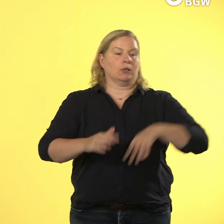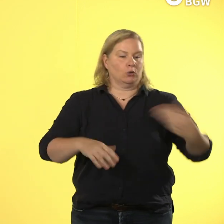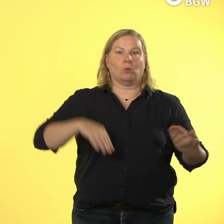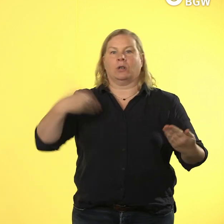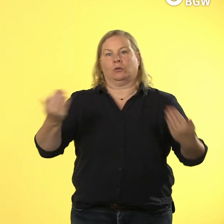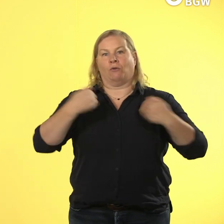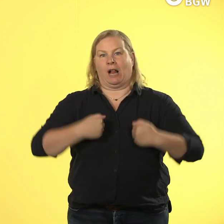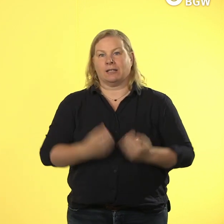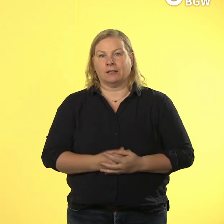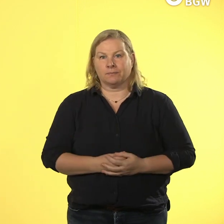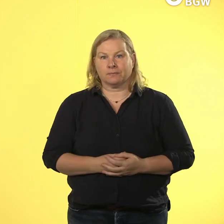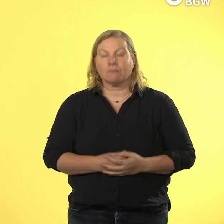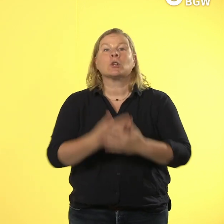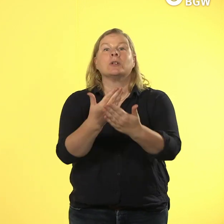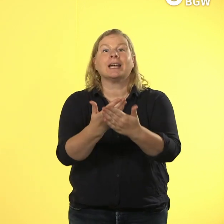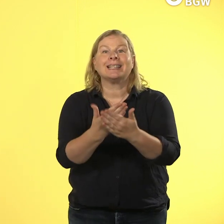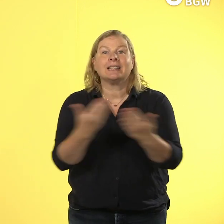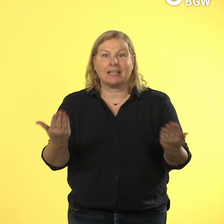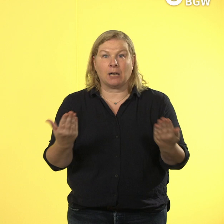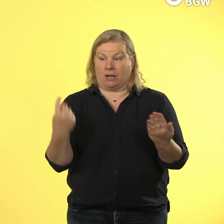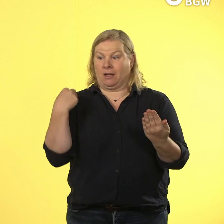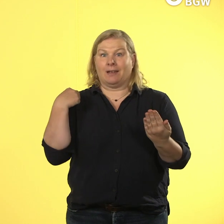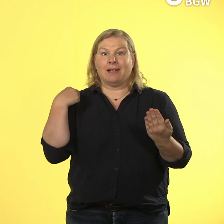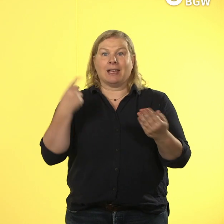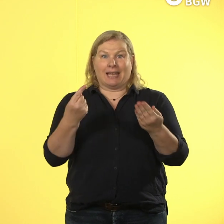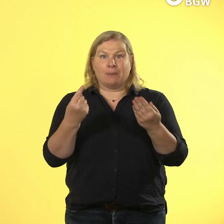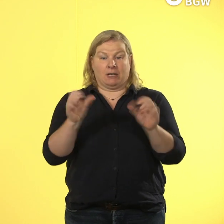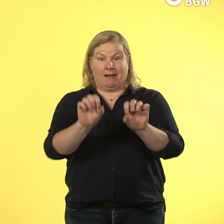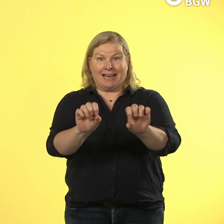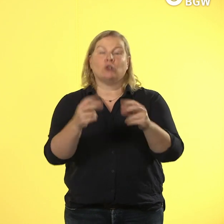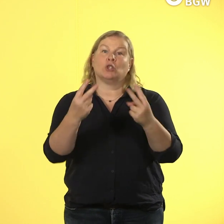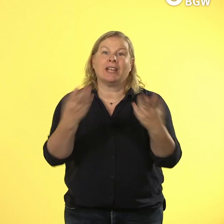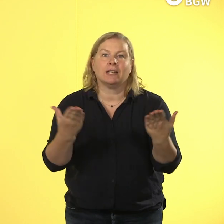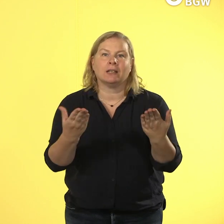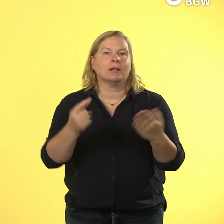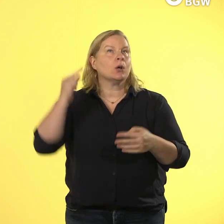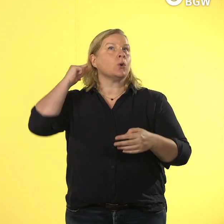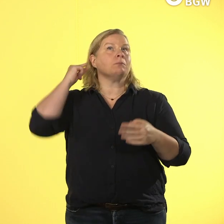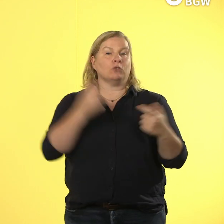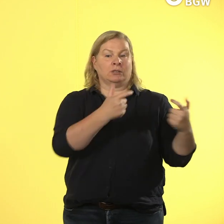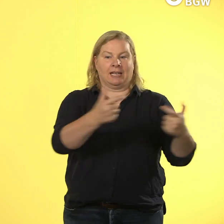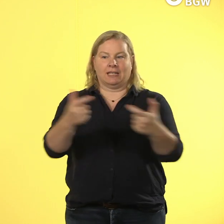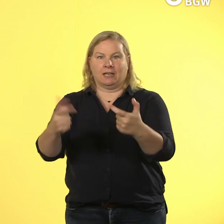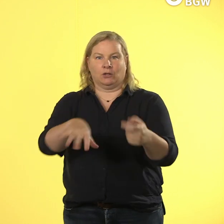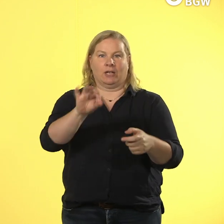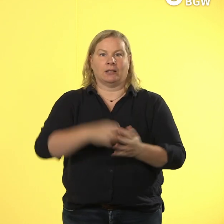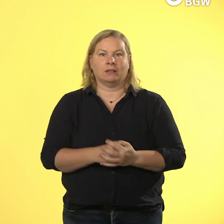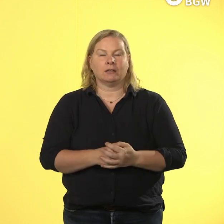Unbewusste Hindernisse entlarven. Wenn Sie mögen, stehen Sie kurz auf, bewegen sich kurz und gucken sich die eine oder andere Variante an.